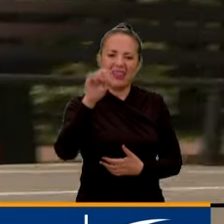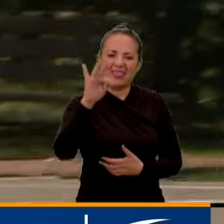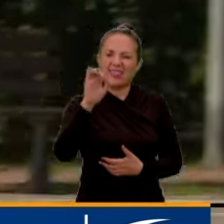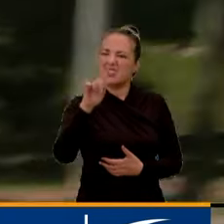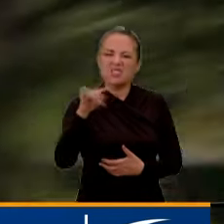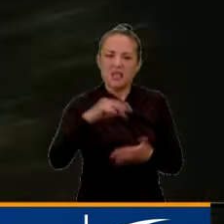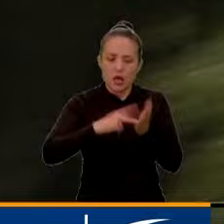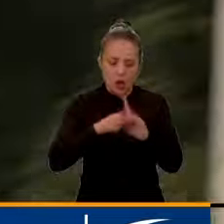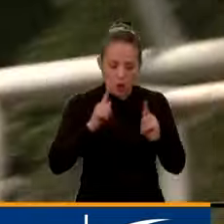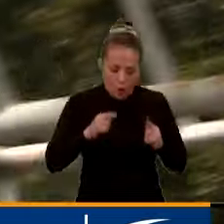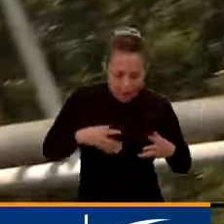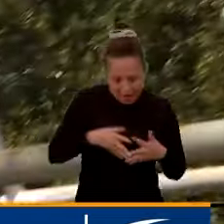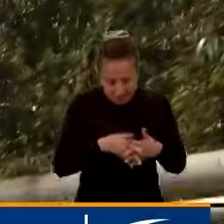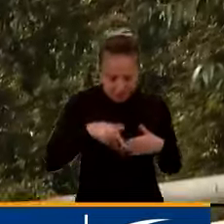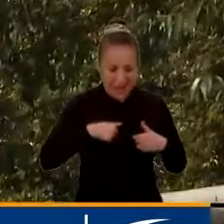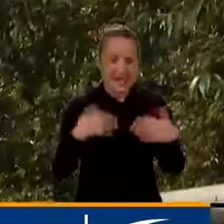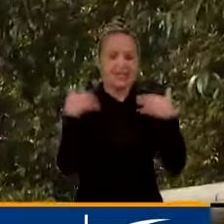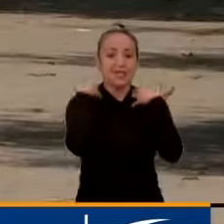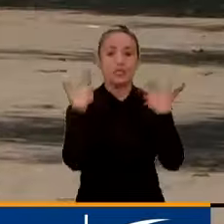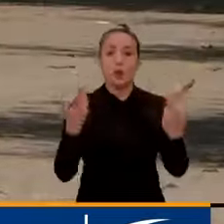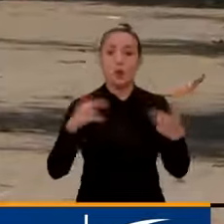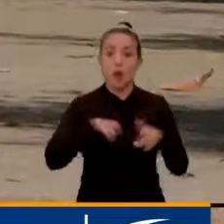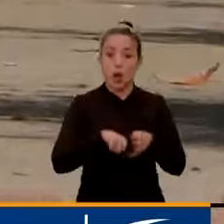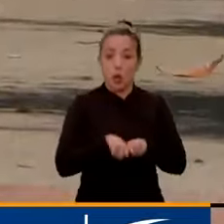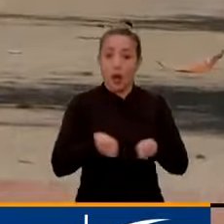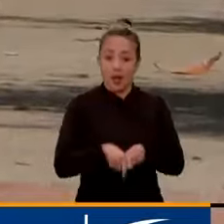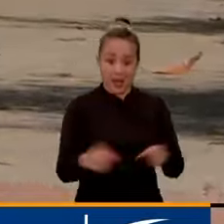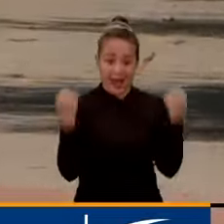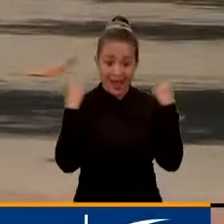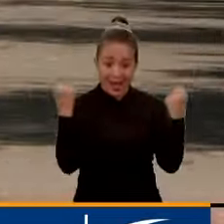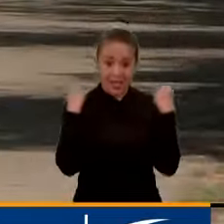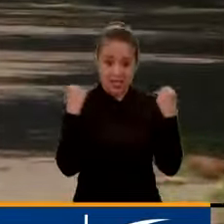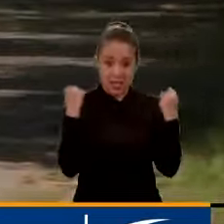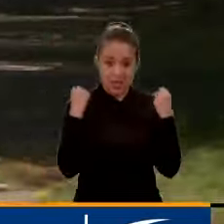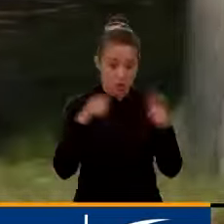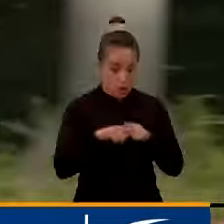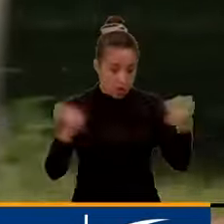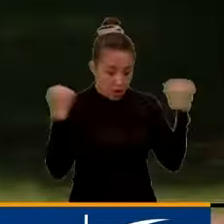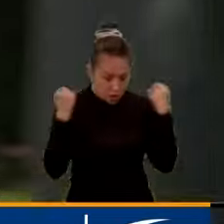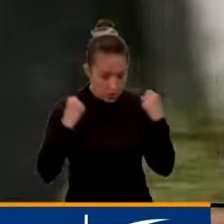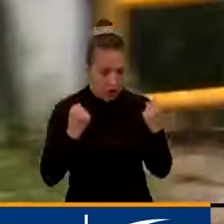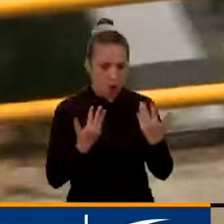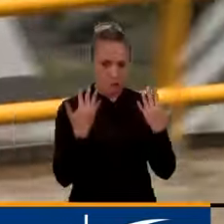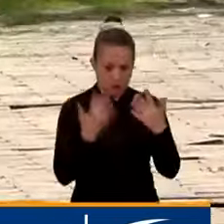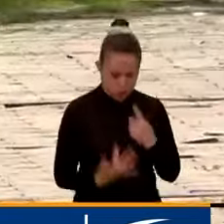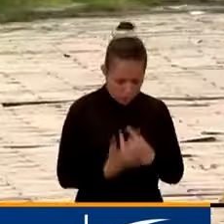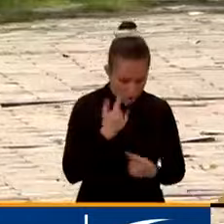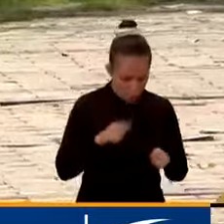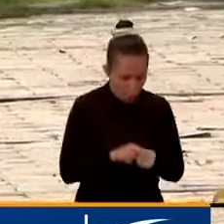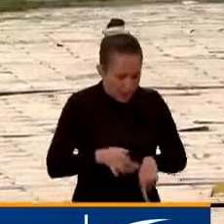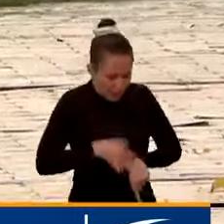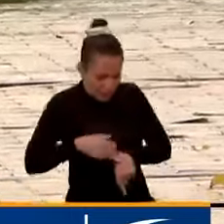antioxidantes funcionan por un